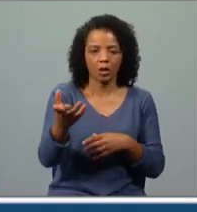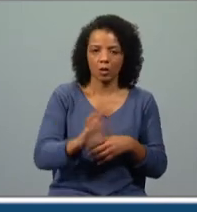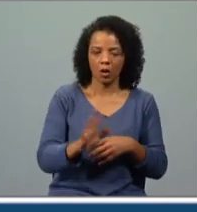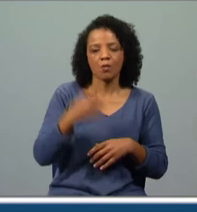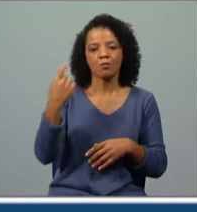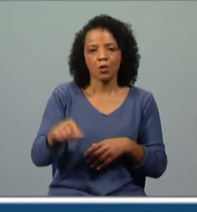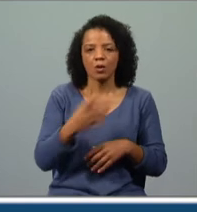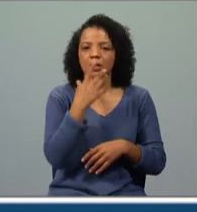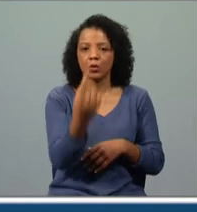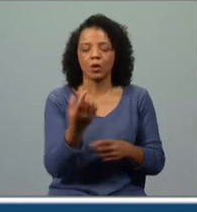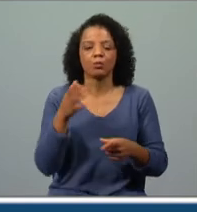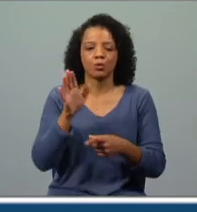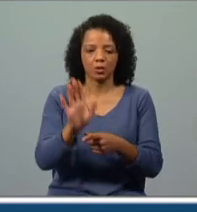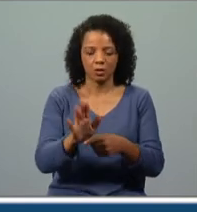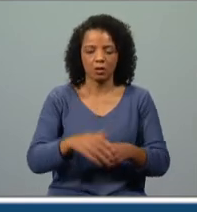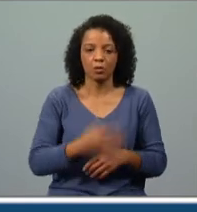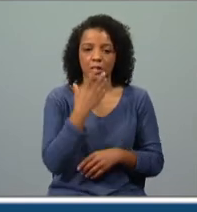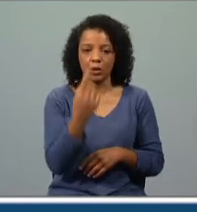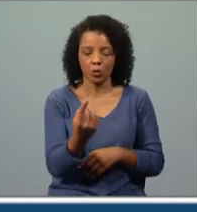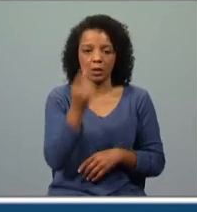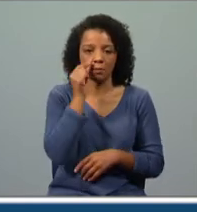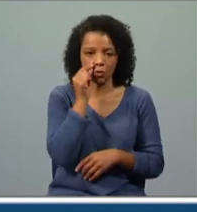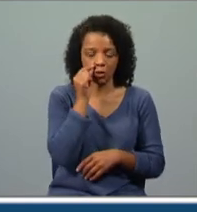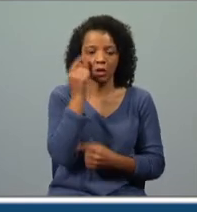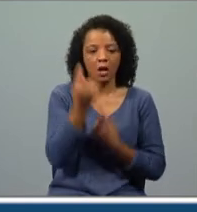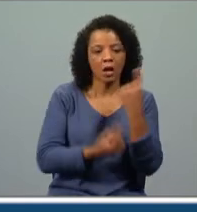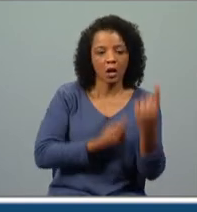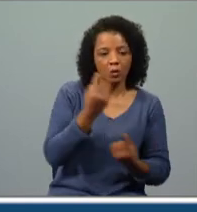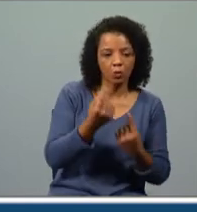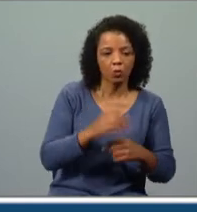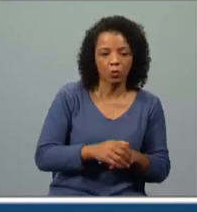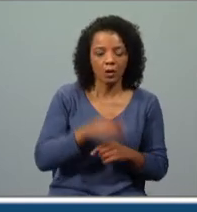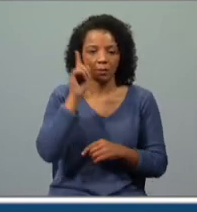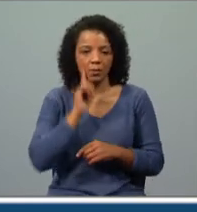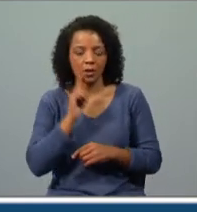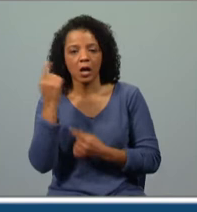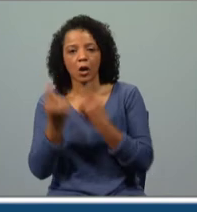por exemplo temos aqui no singular masculino algum no feminino fica alguma 例如我們這裡有單數男性化一些，女性化一些